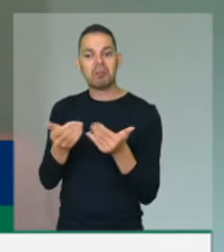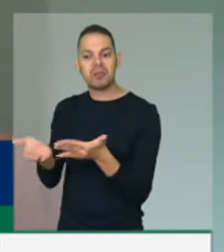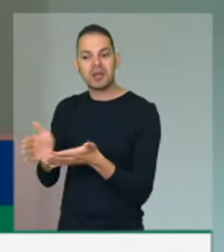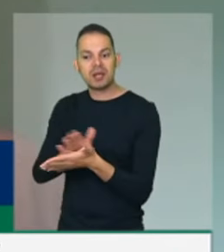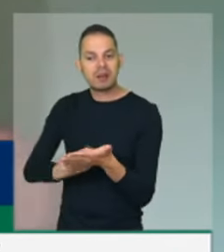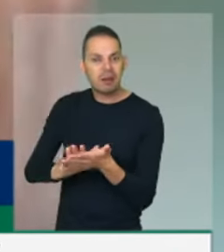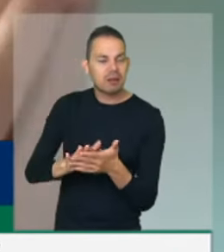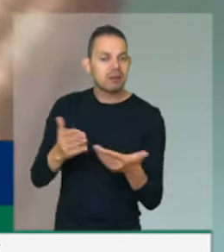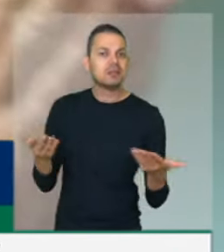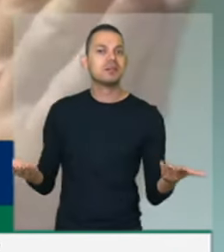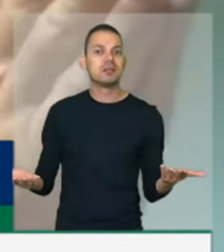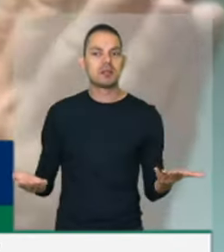CUIDADO, SÃO REGRAS, ESTAMOS APRIMORANDO O PROJETO PARA QUE